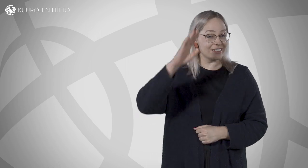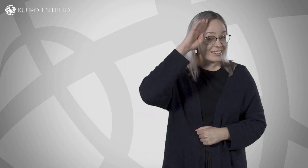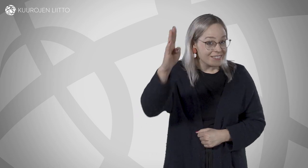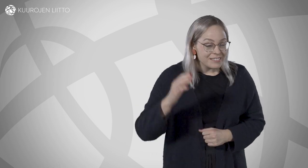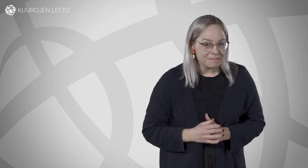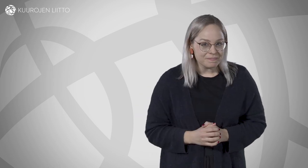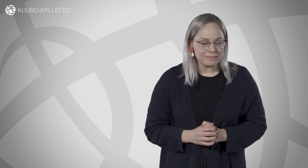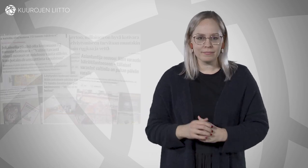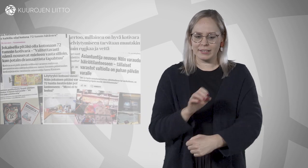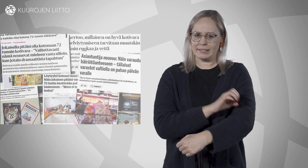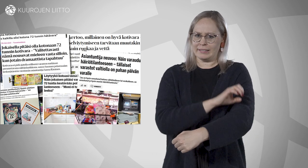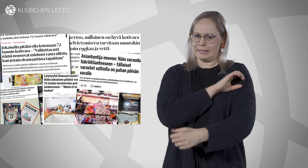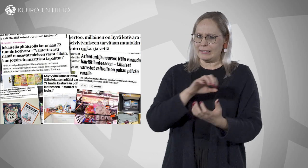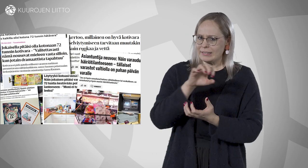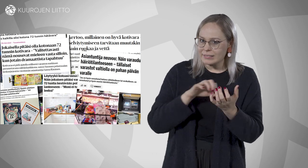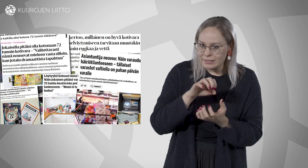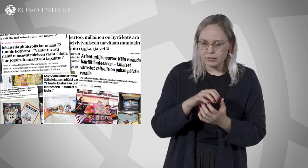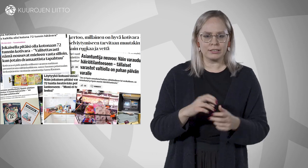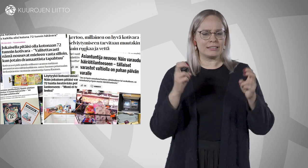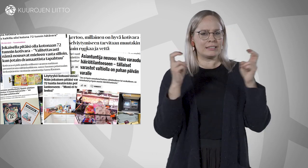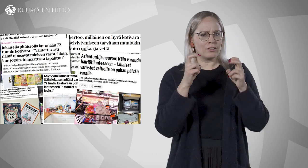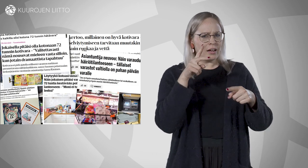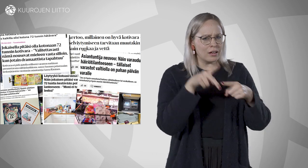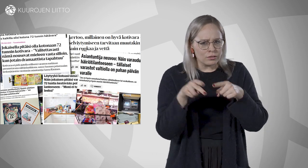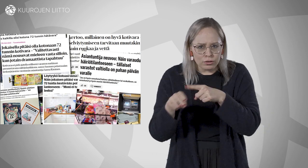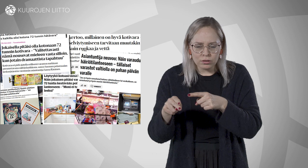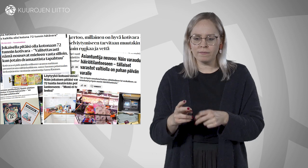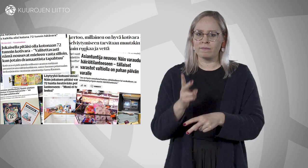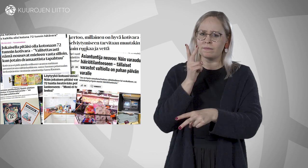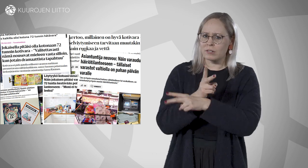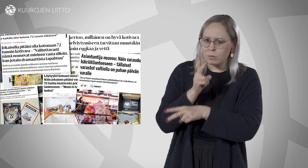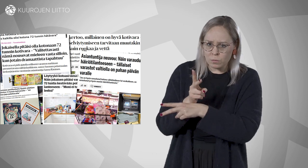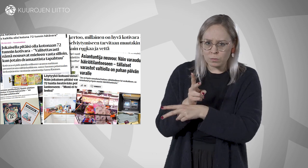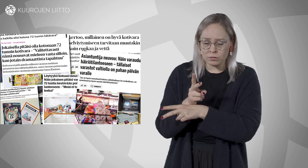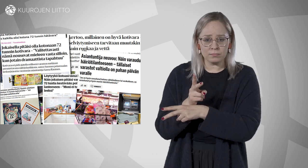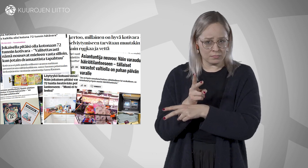Terve! Energiakriisi, sähkö- katkokset, varautuminen...